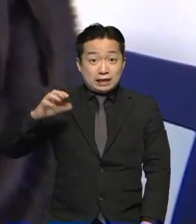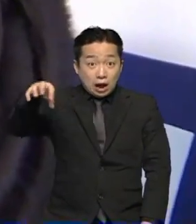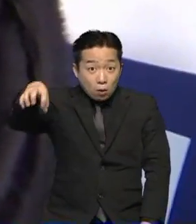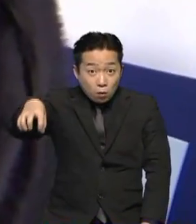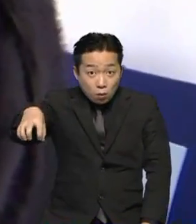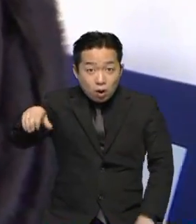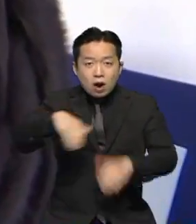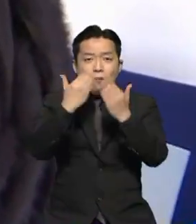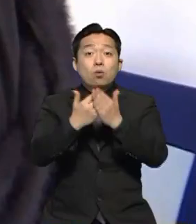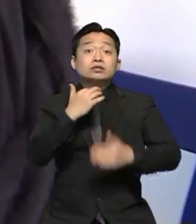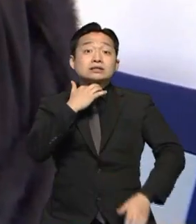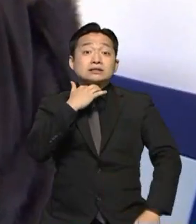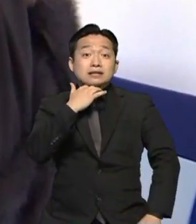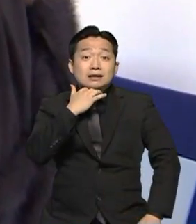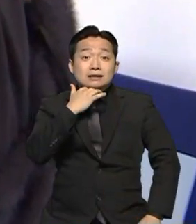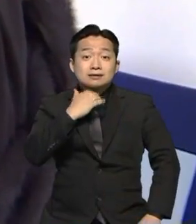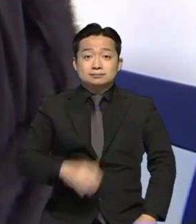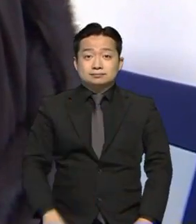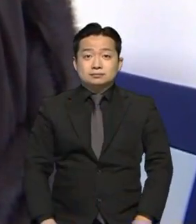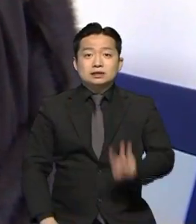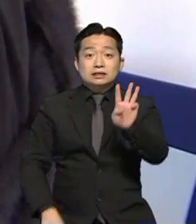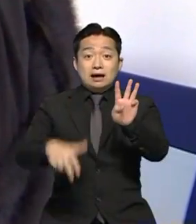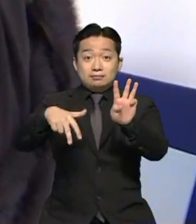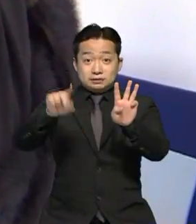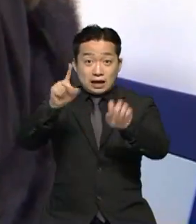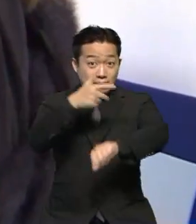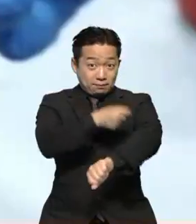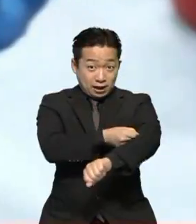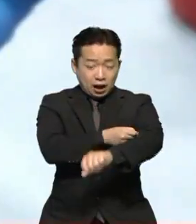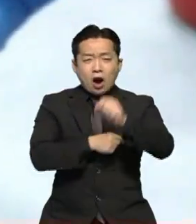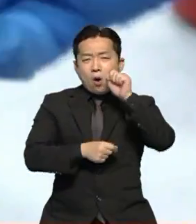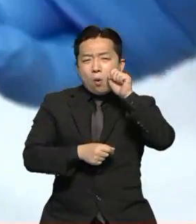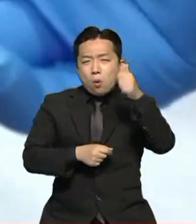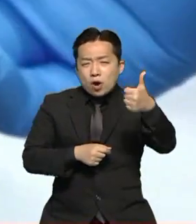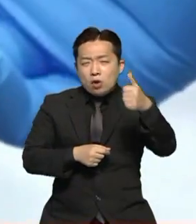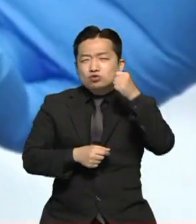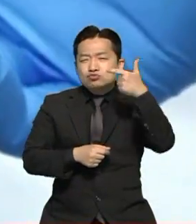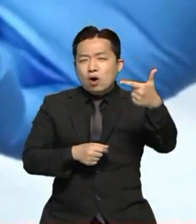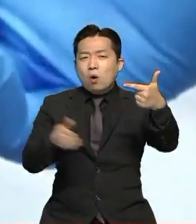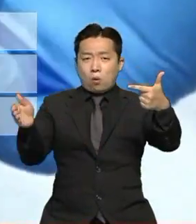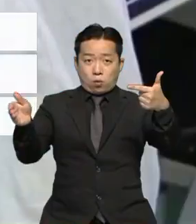나이에서 3차 접종 간격이 5개월 혹은 6개월입니다.